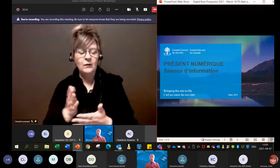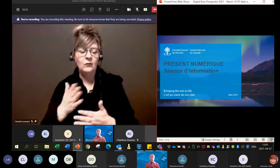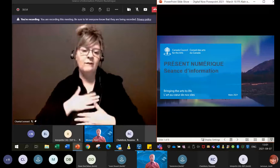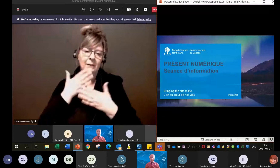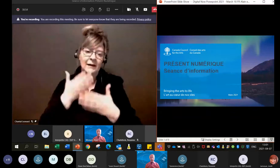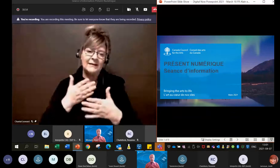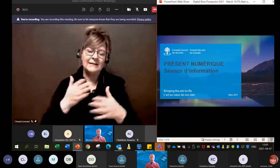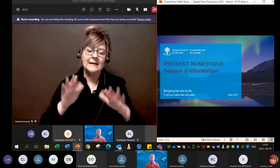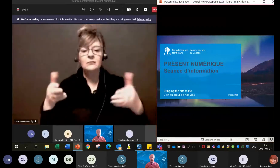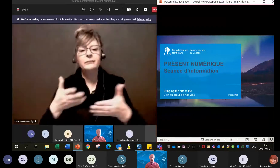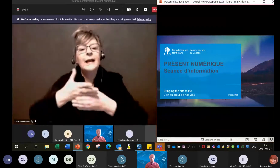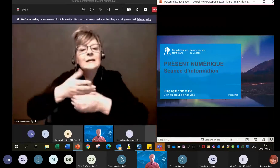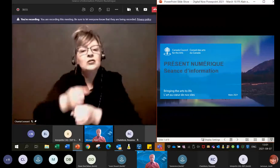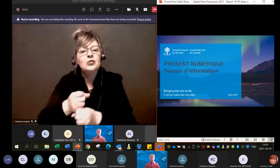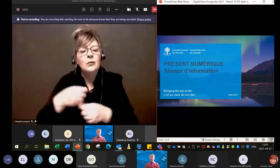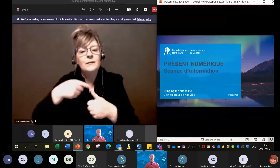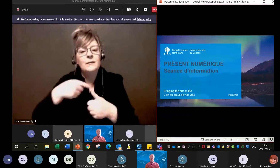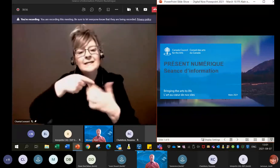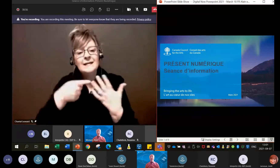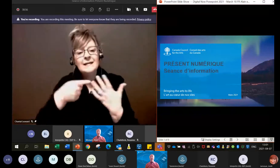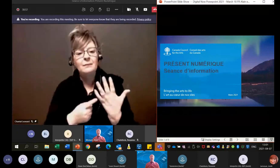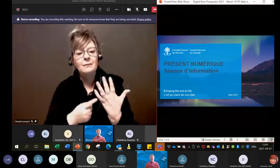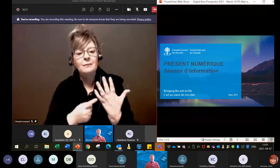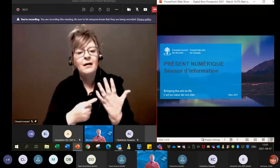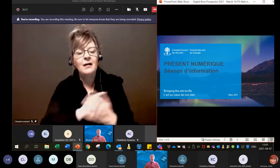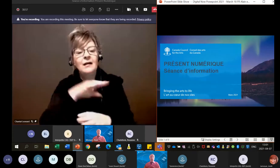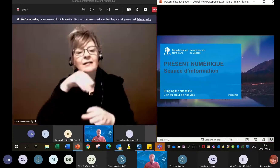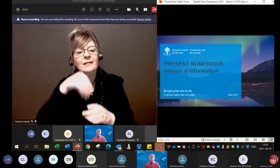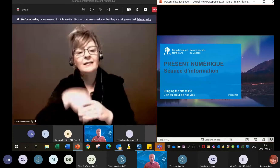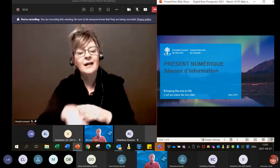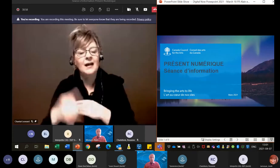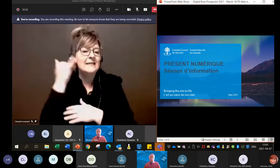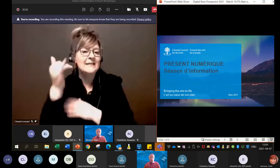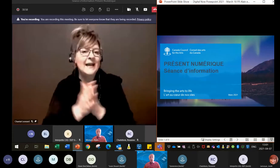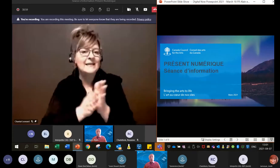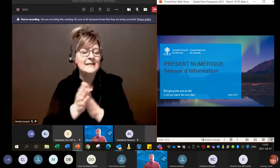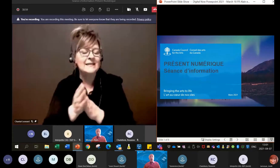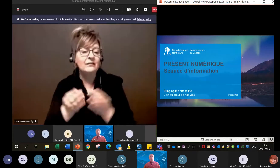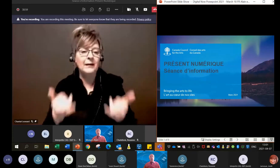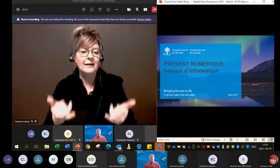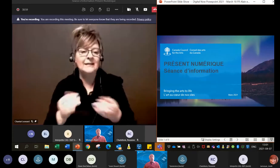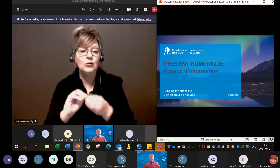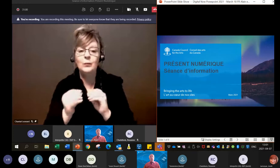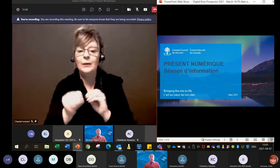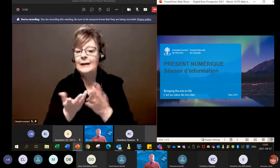résumé des éléments qui composent